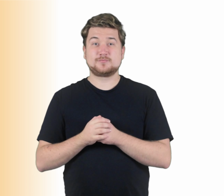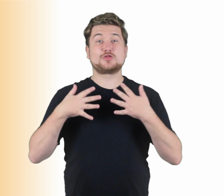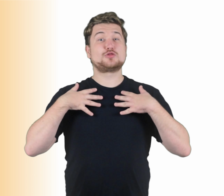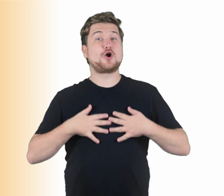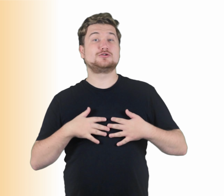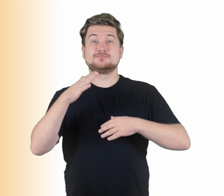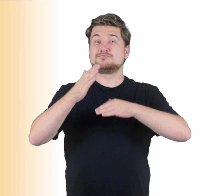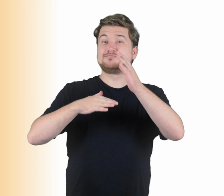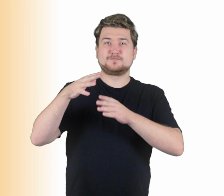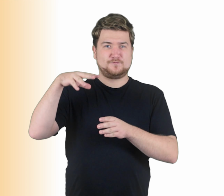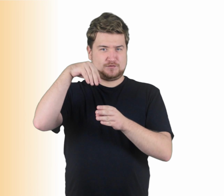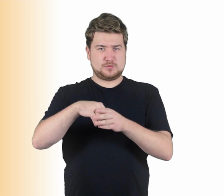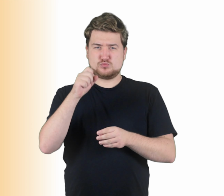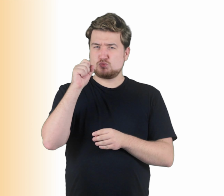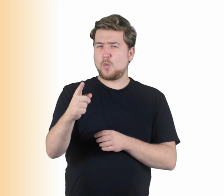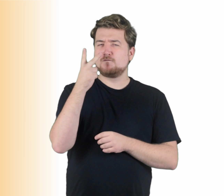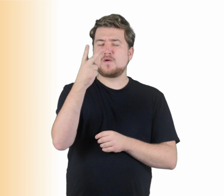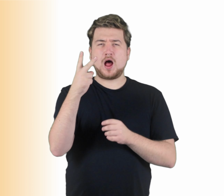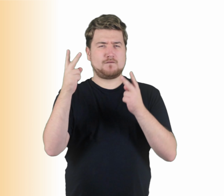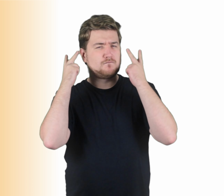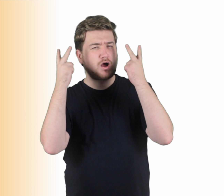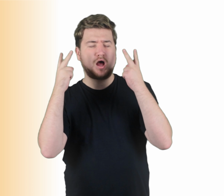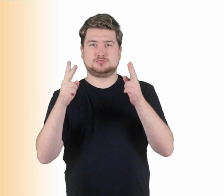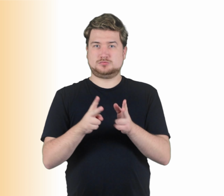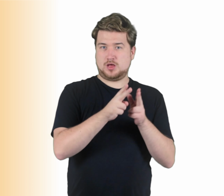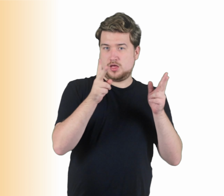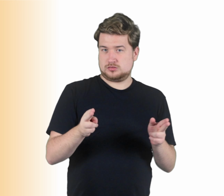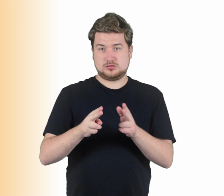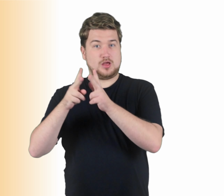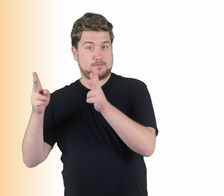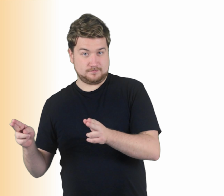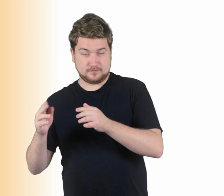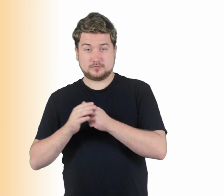Są dwa ważne etapy budowania tożsamości: